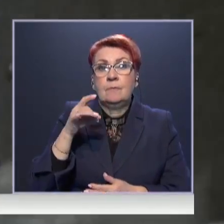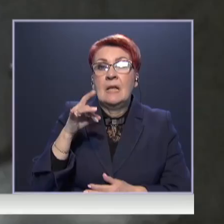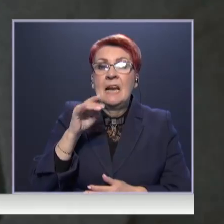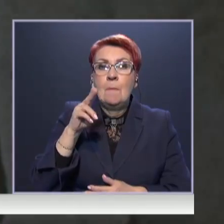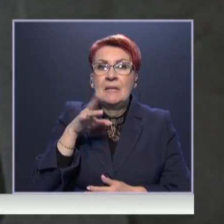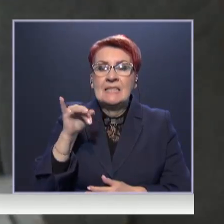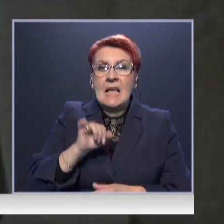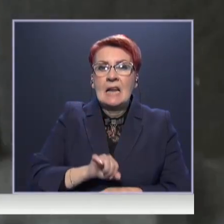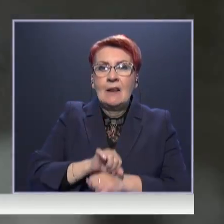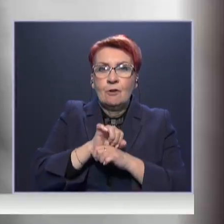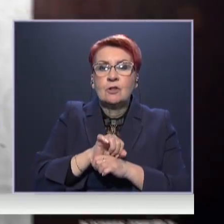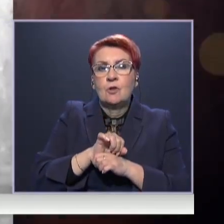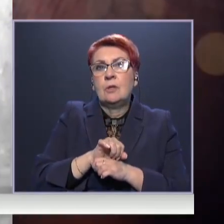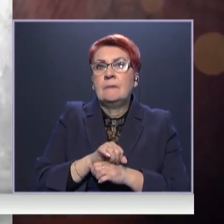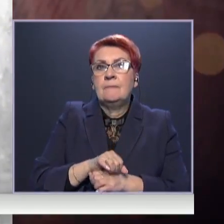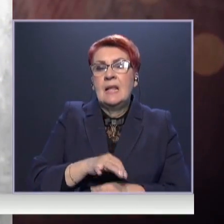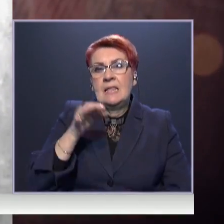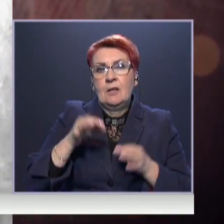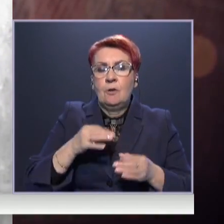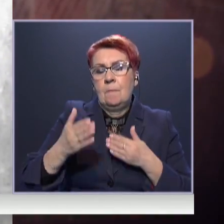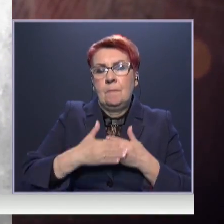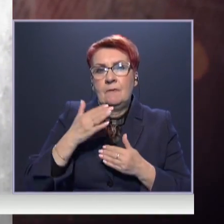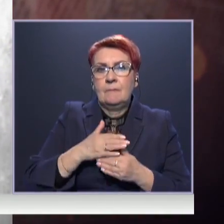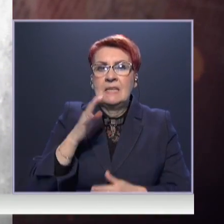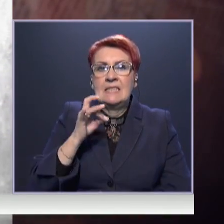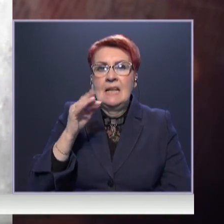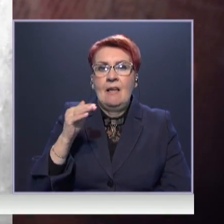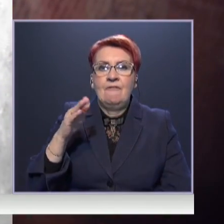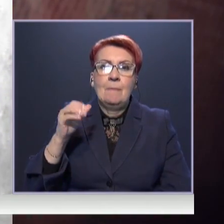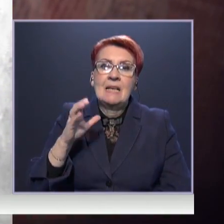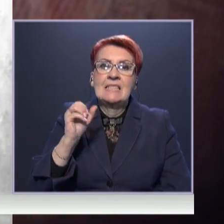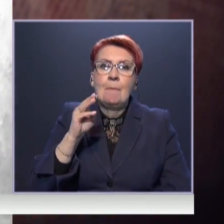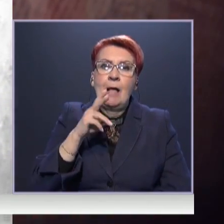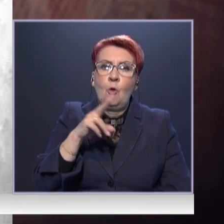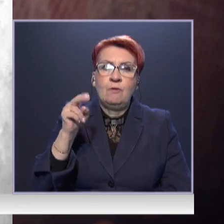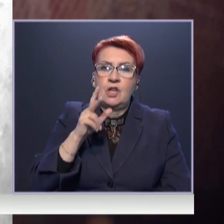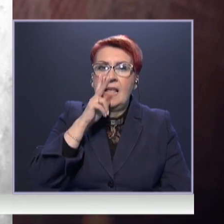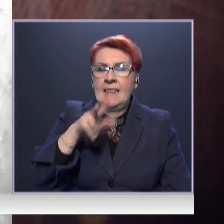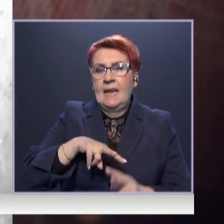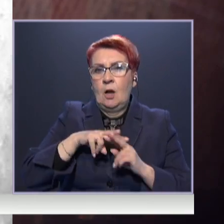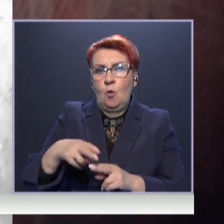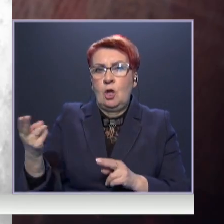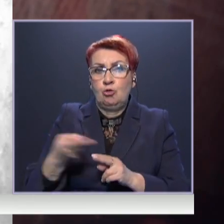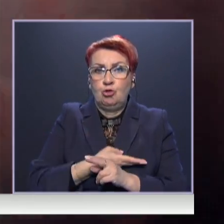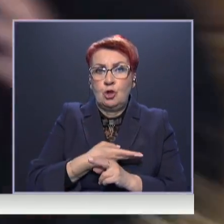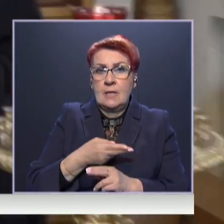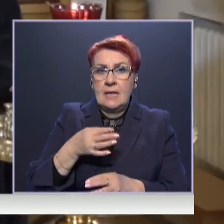Революционный трибунал приговорил епископа Серафима самойловича к трем годам лишения свободы Влада к